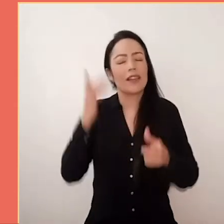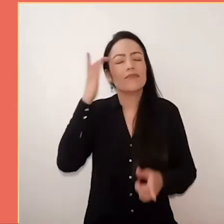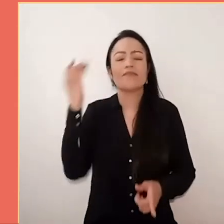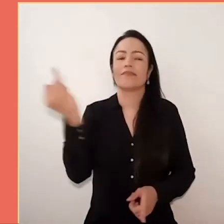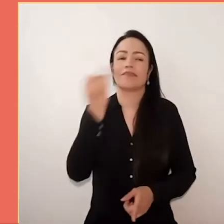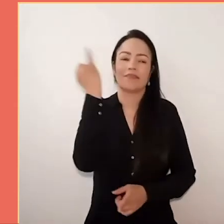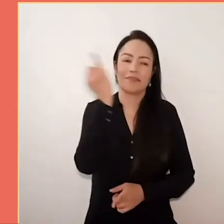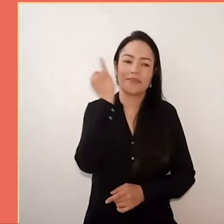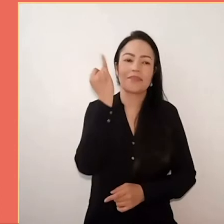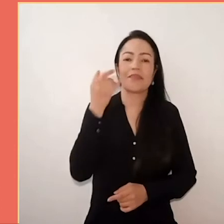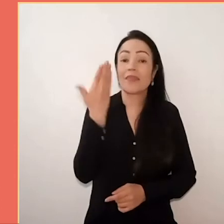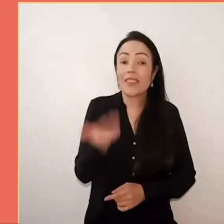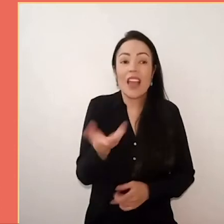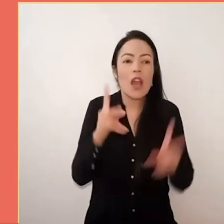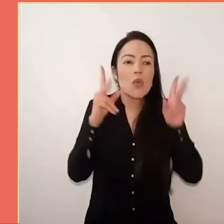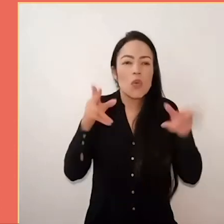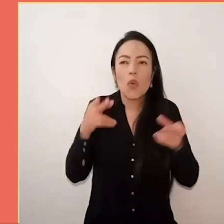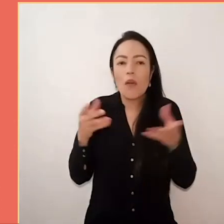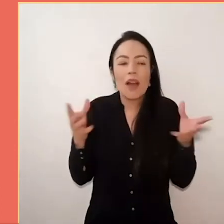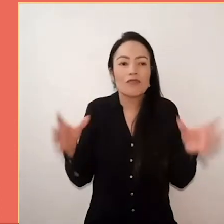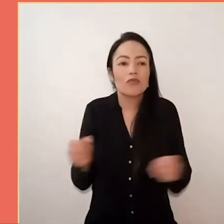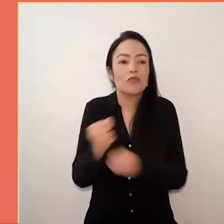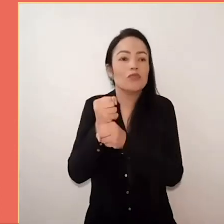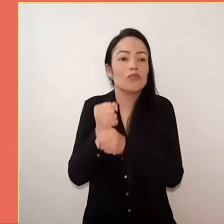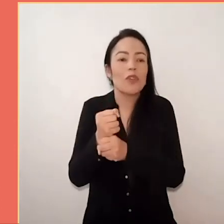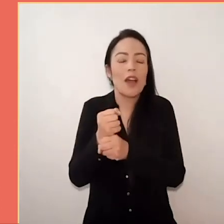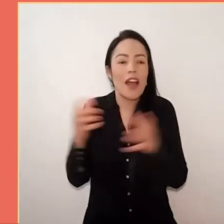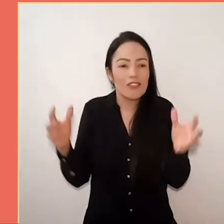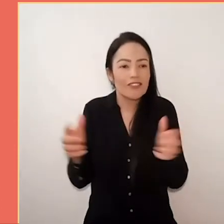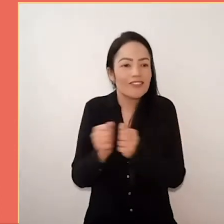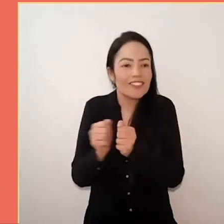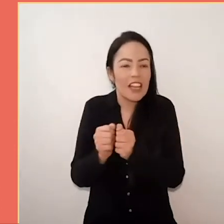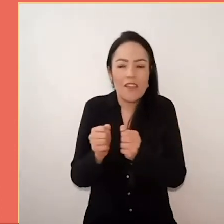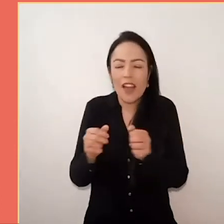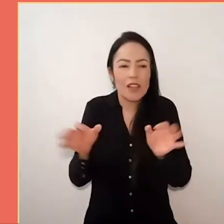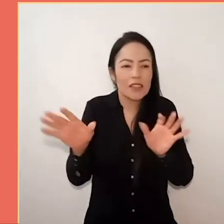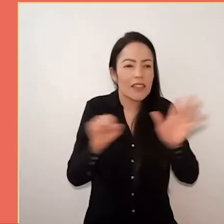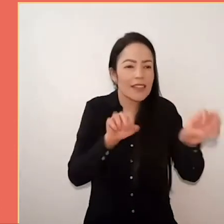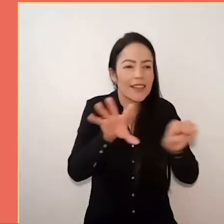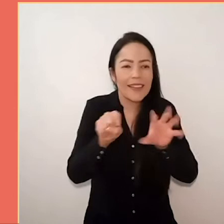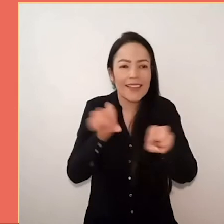essa construção literária, essa rede que vai se formando em termos do que é um leitor?